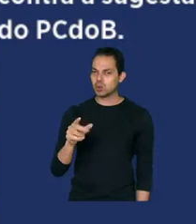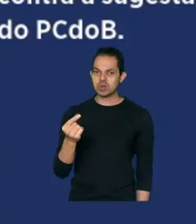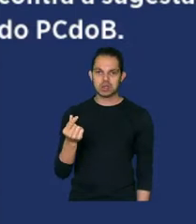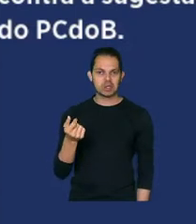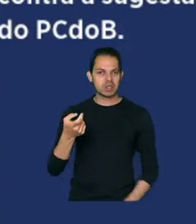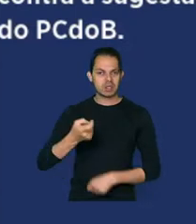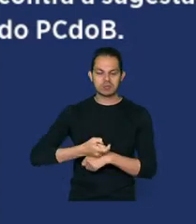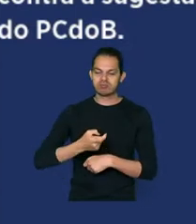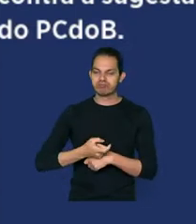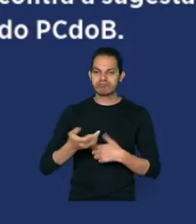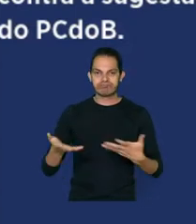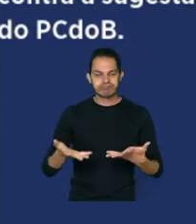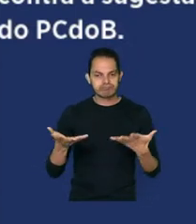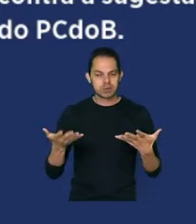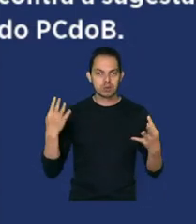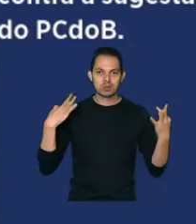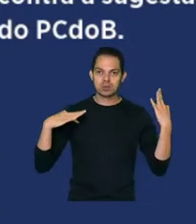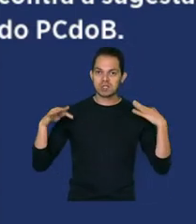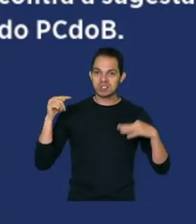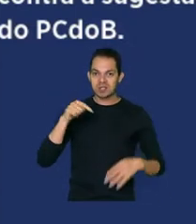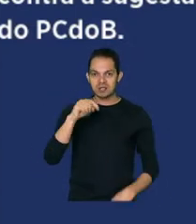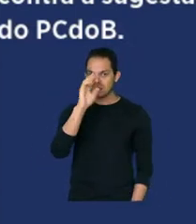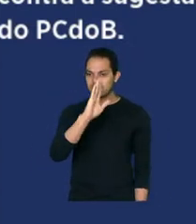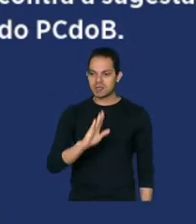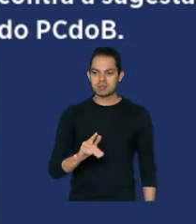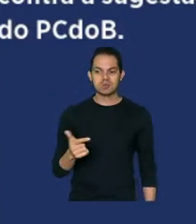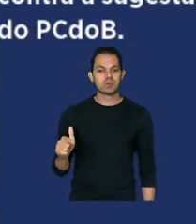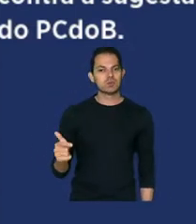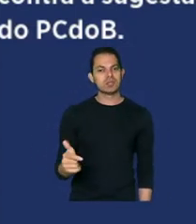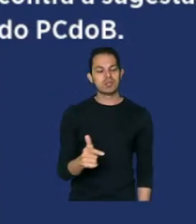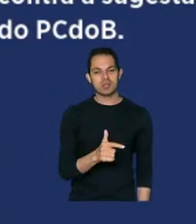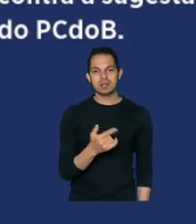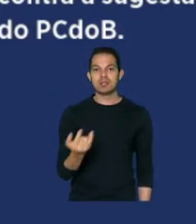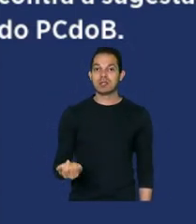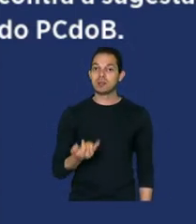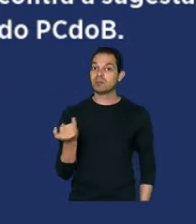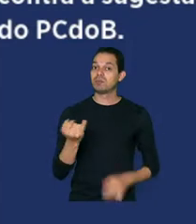EMBRATUR NÃO TEM UM CENTAVO PARA FAZER PROMOÇÃO TURÍSTICA DO BRASIL. É